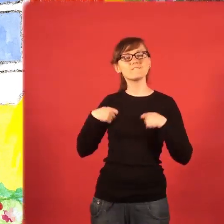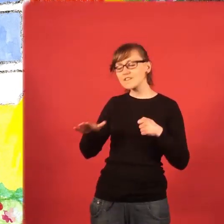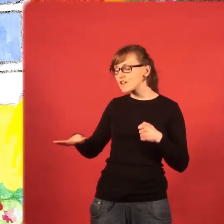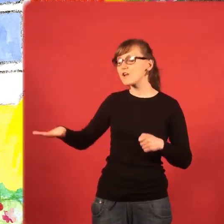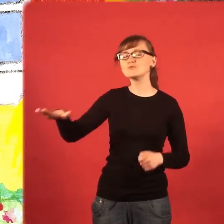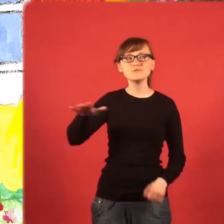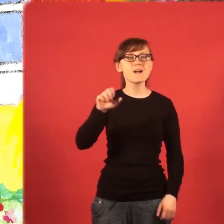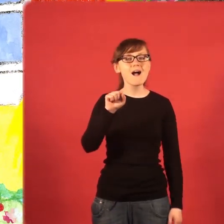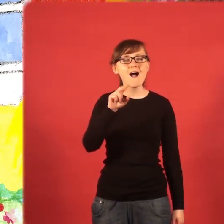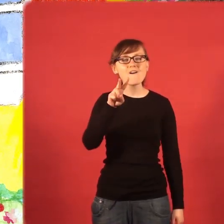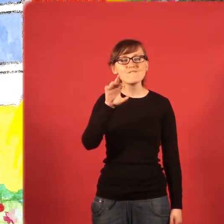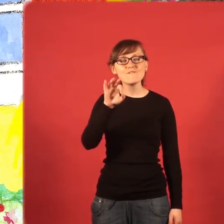Do Avonlea przybył nowy pastor z żoną. Byli to młodzi, sympatyczni ludzie. Ania natychmiast pokochała panią Allan, serdeczną i łagodną żonę pastora.